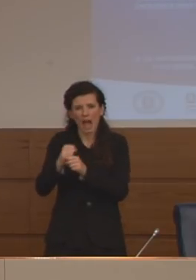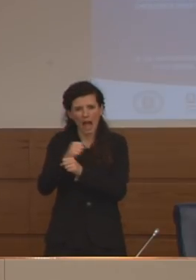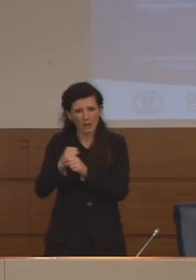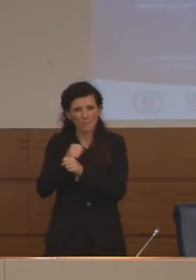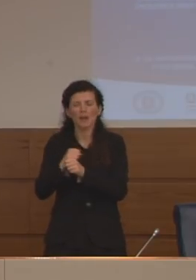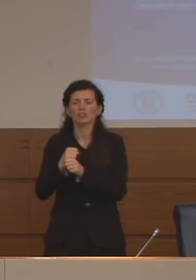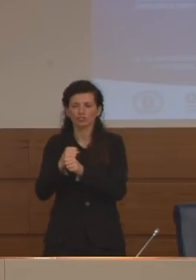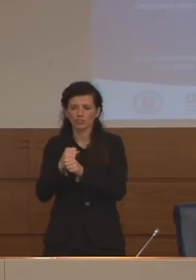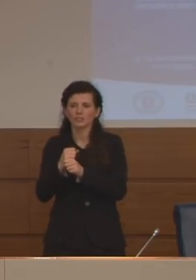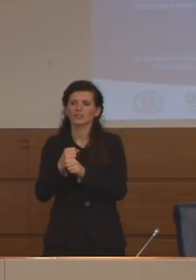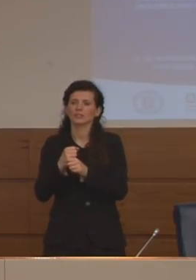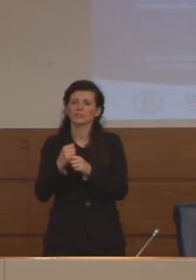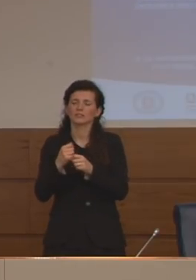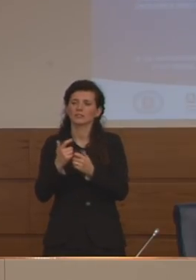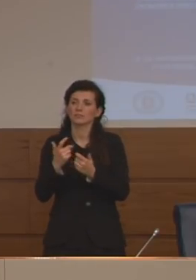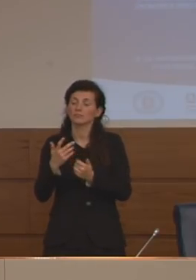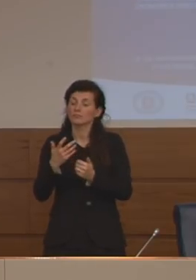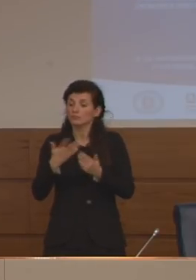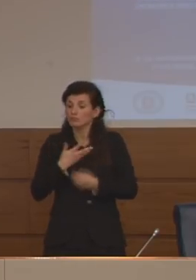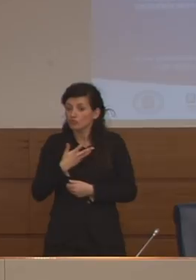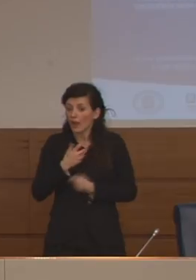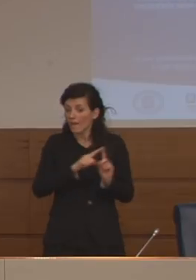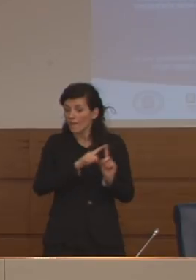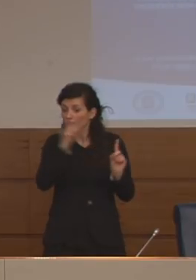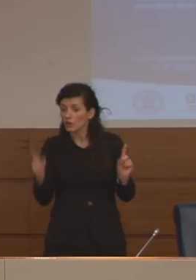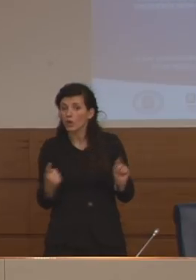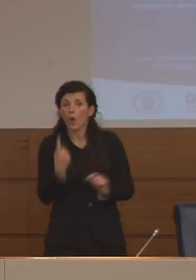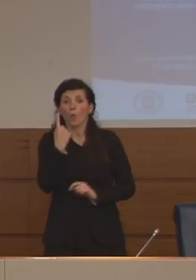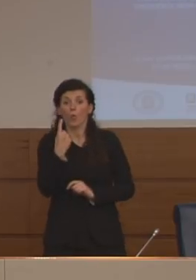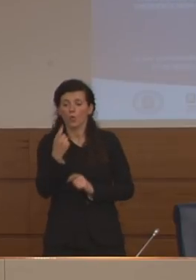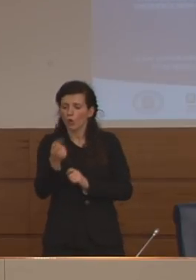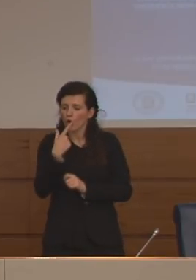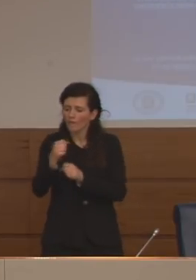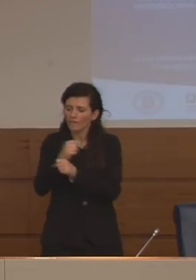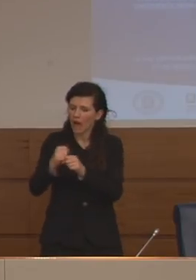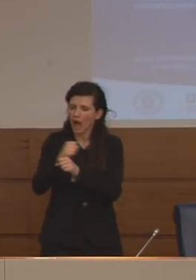diversi studi, ce n'è uno che sta dando migliori risultati. Al Dottor Borrelli